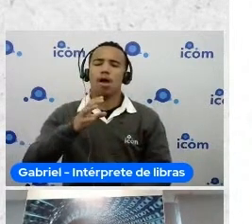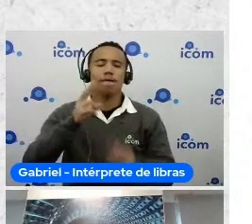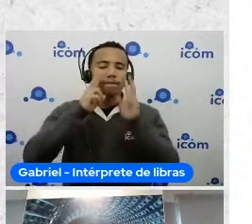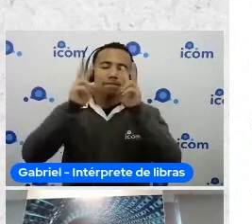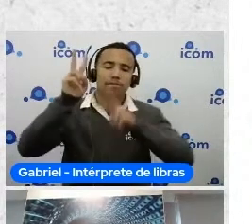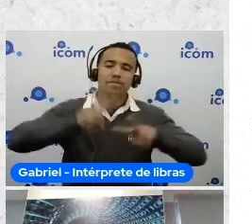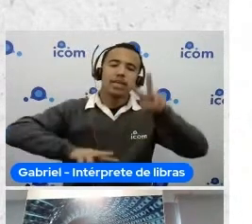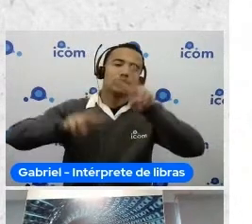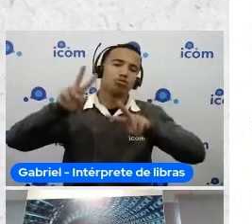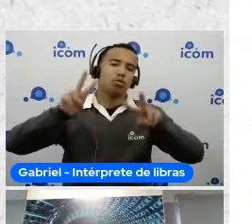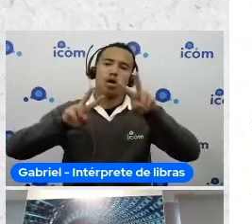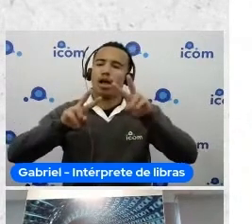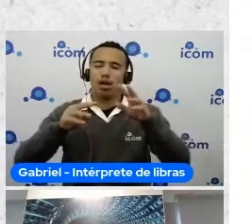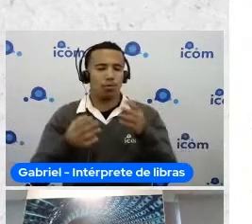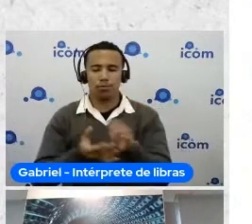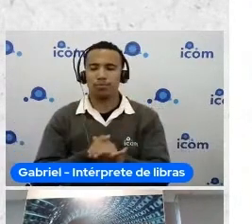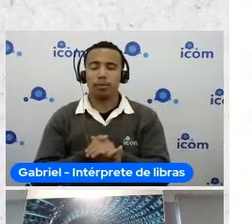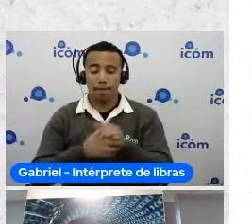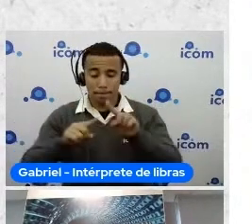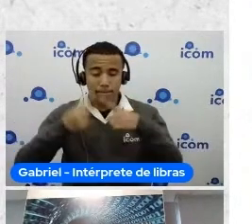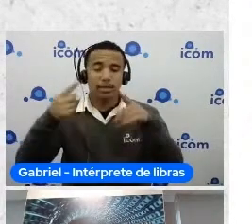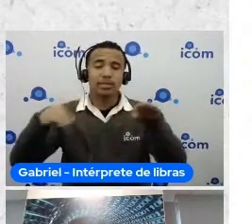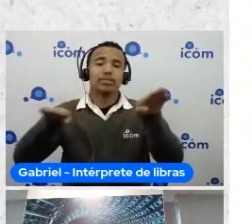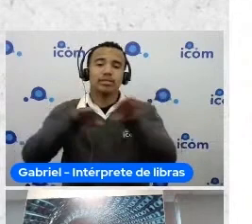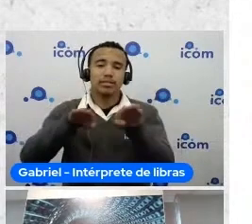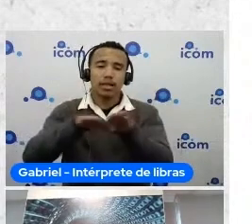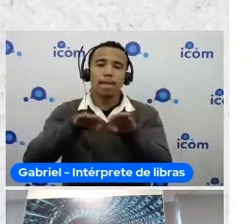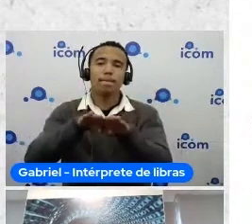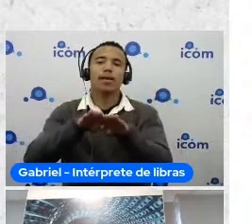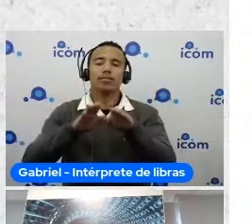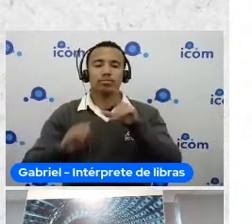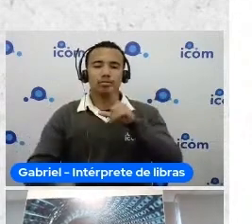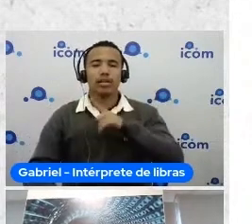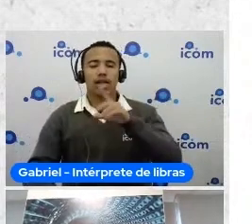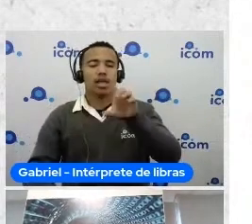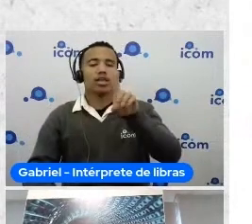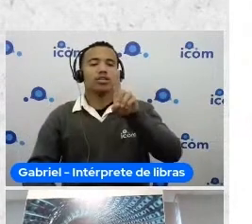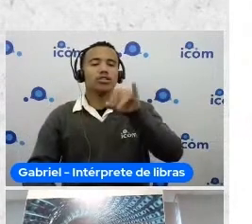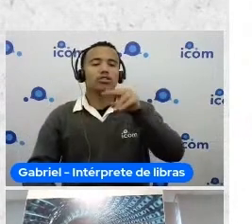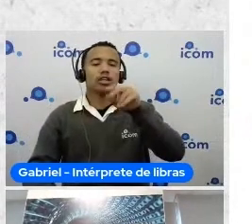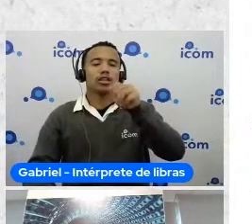e dimensional, mas também no comportamento dinâmico do rolamento em seu funcionamento.